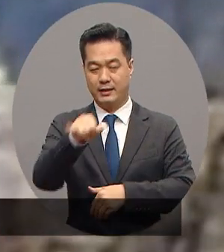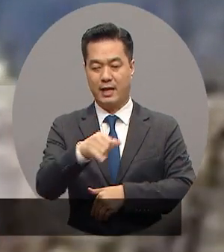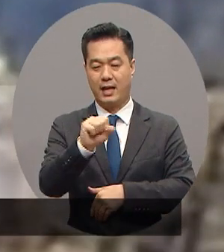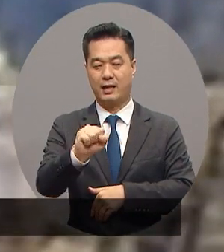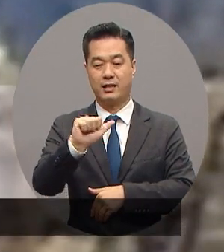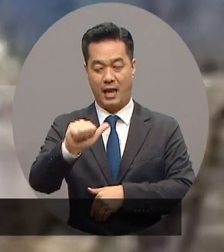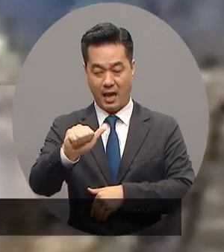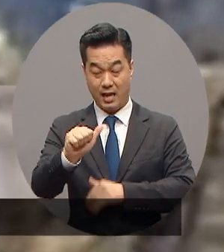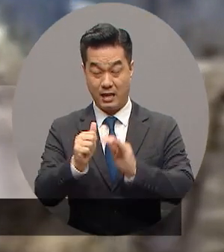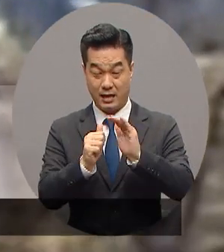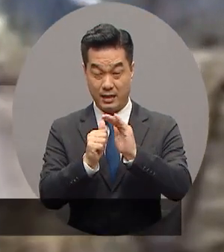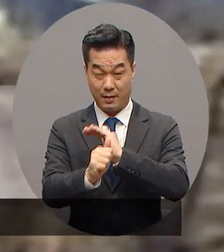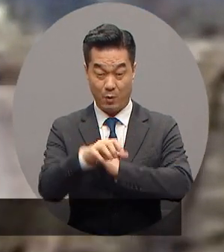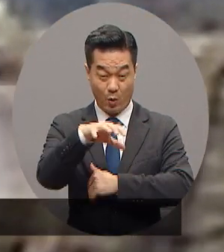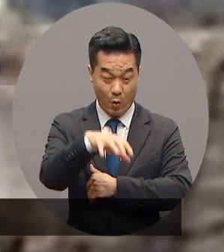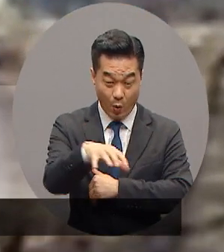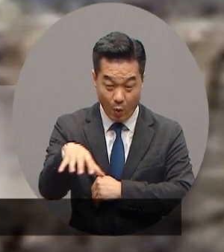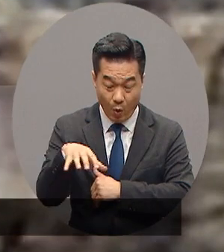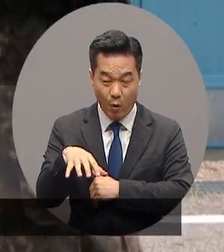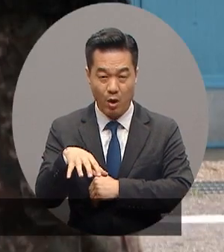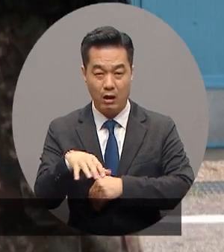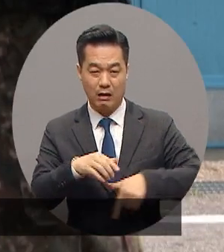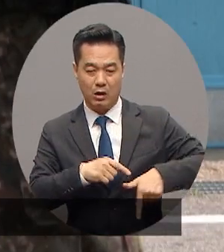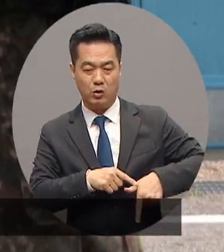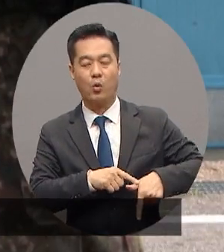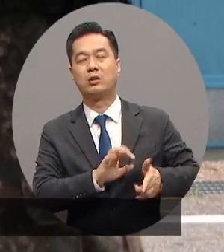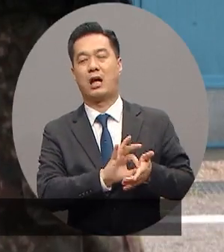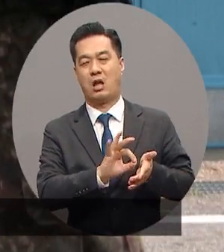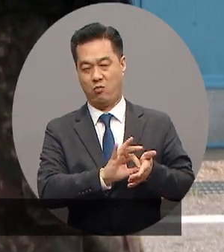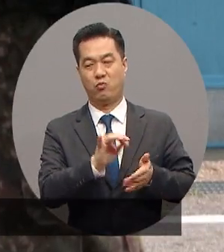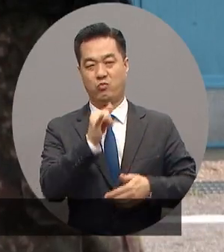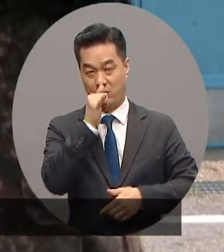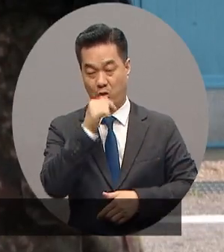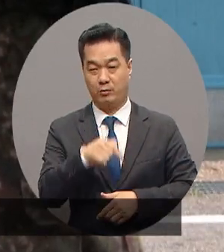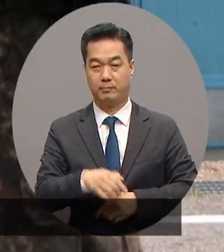군사 합의의 상징적 조치였던 JSA의비무장화도 폐기한 것으로 보입니다.